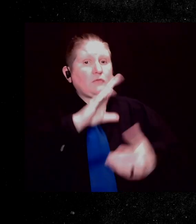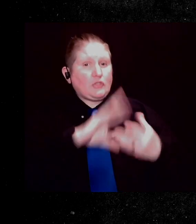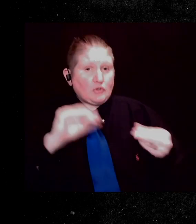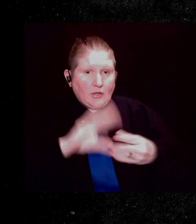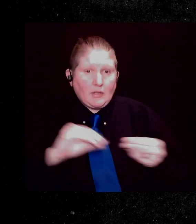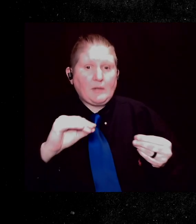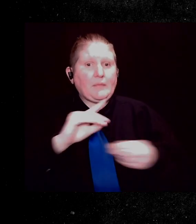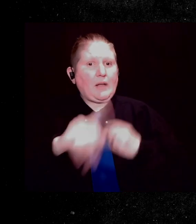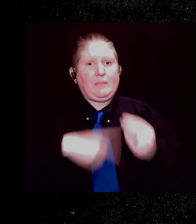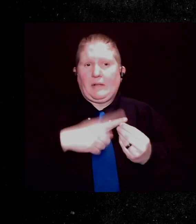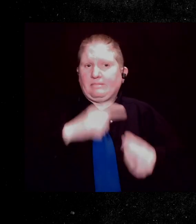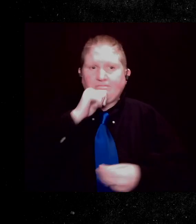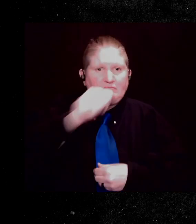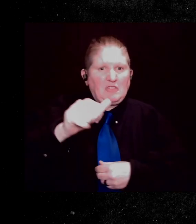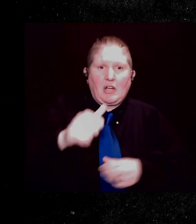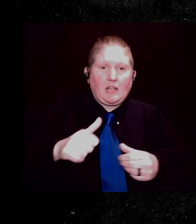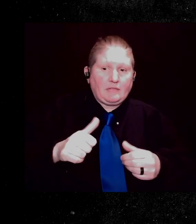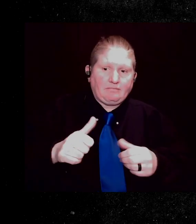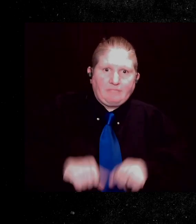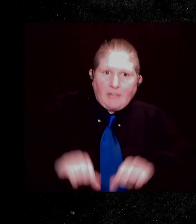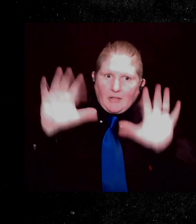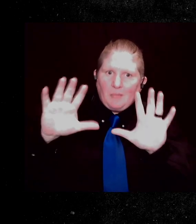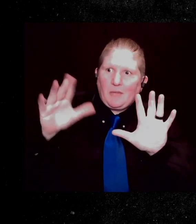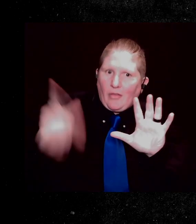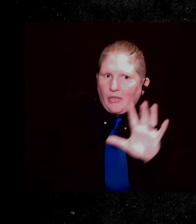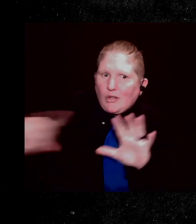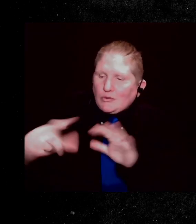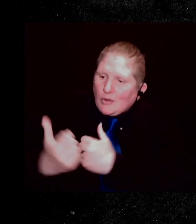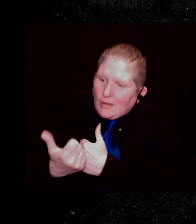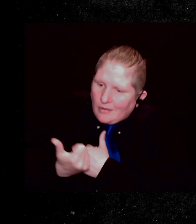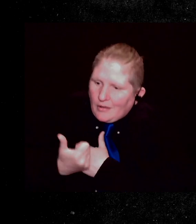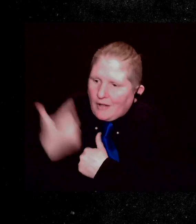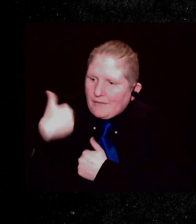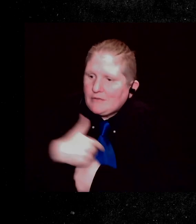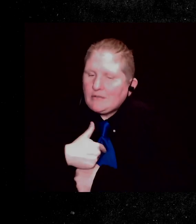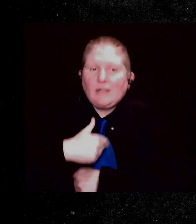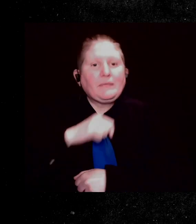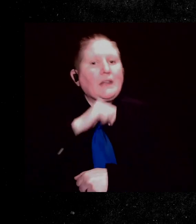y es una historia real sobre no renunciar a quienes nos aman